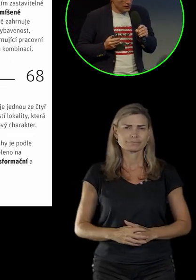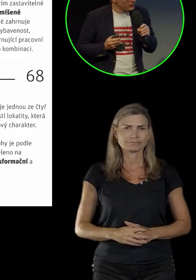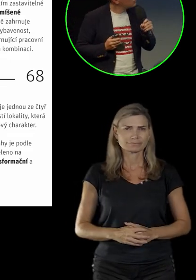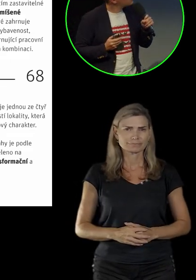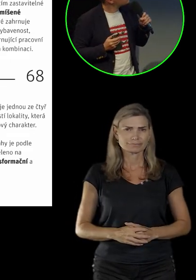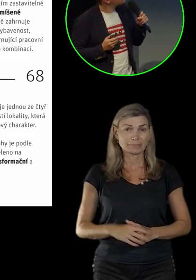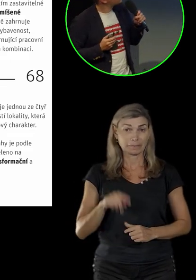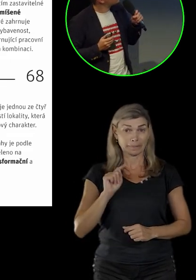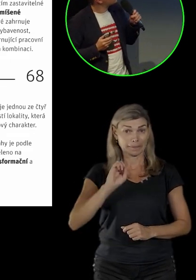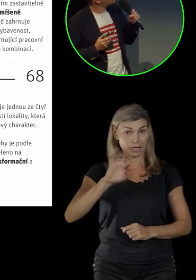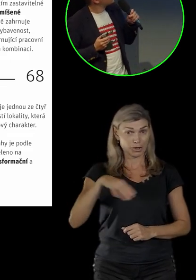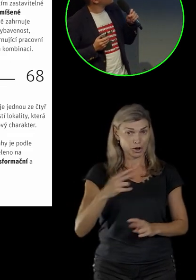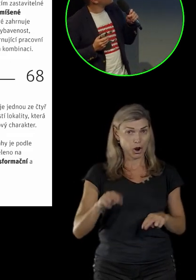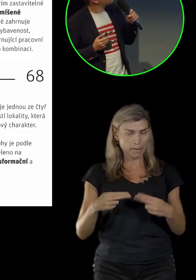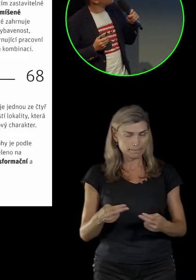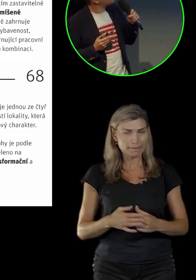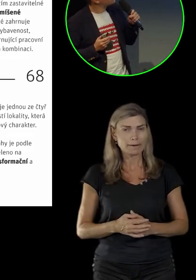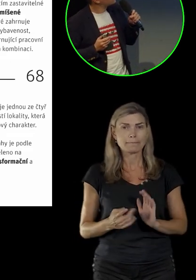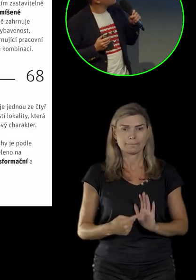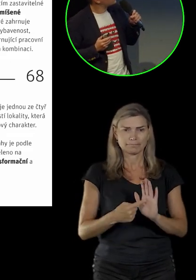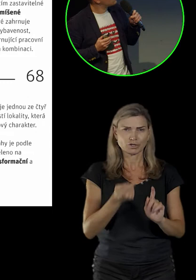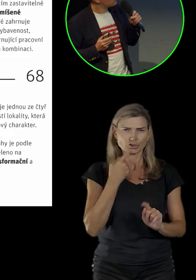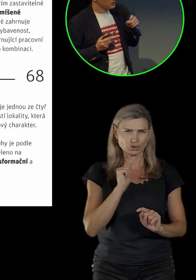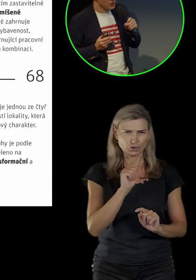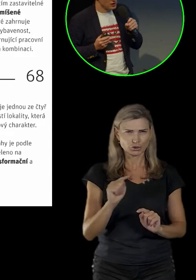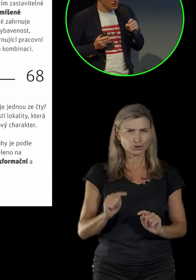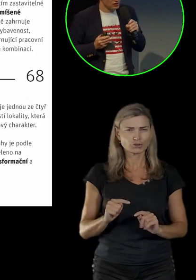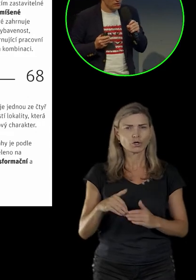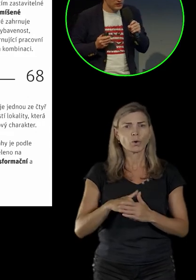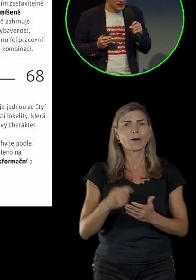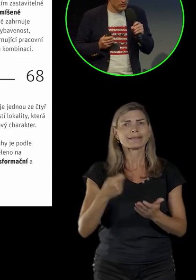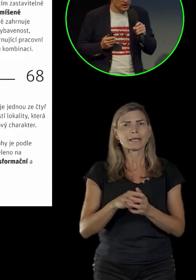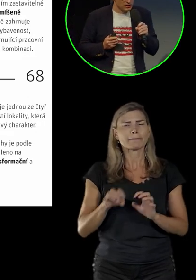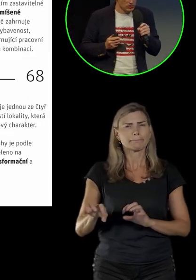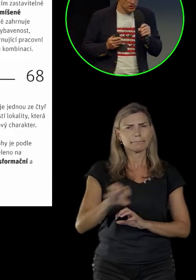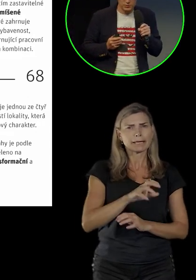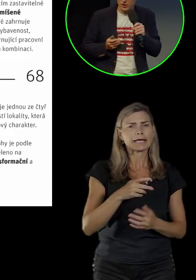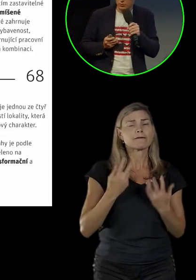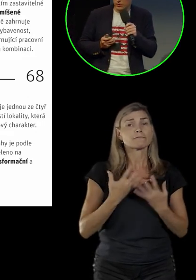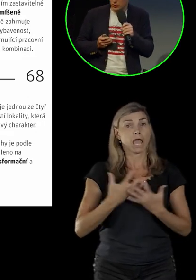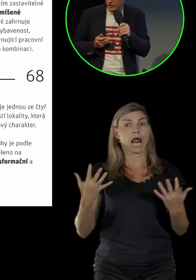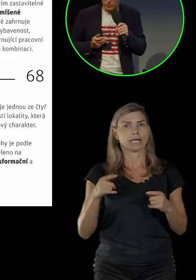Tady ukazuju lokality transformační, významné transformační přestavbové plochy,